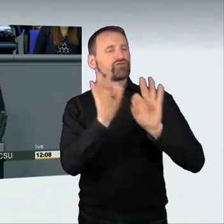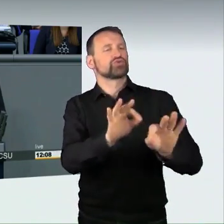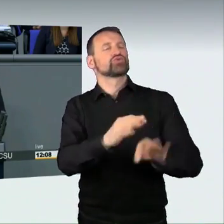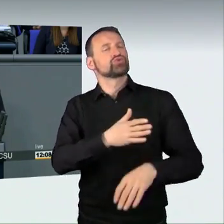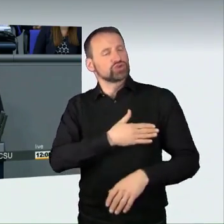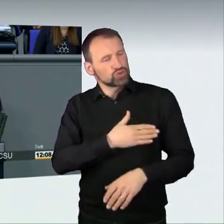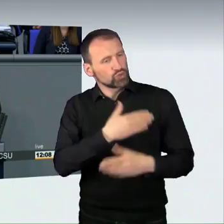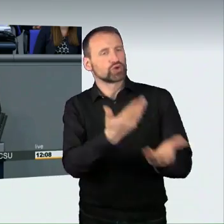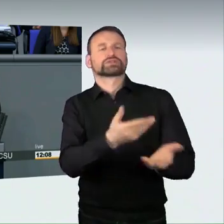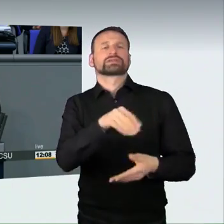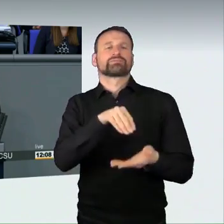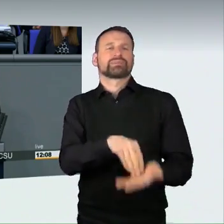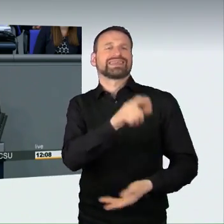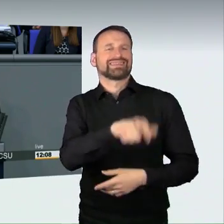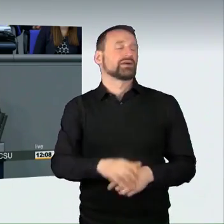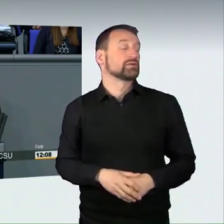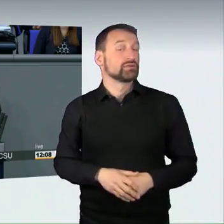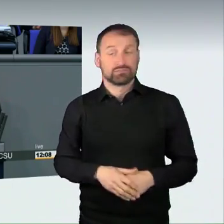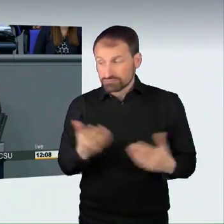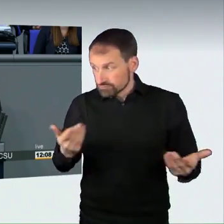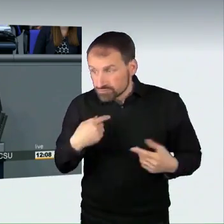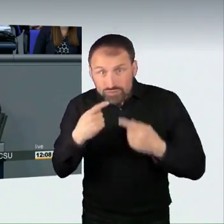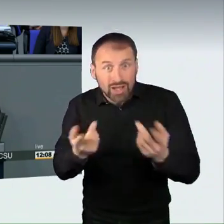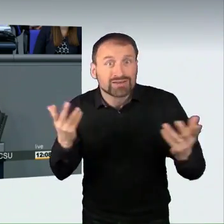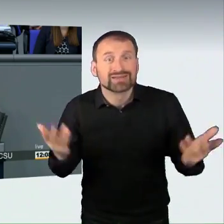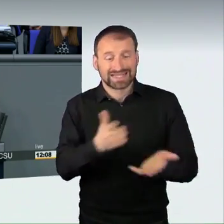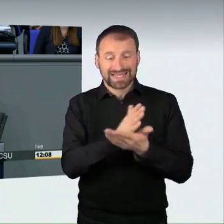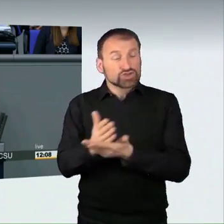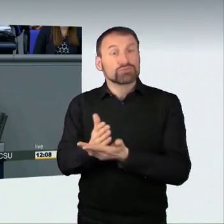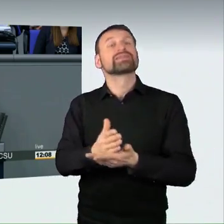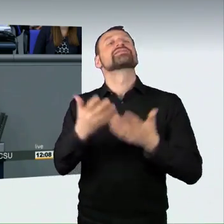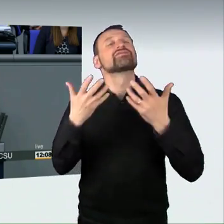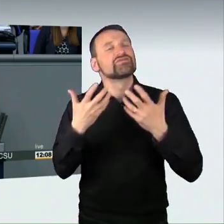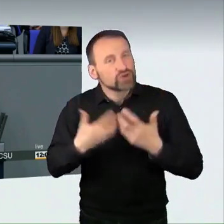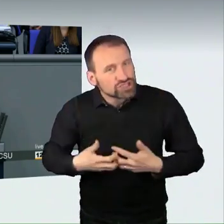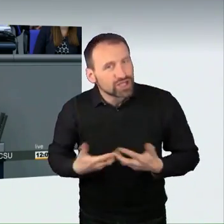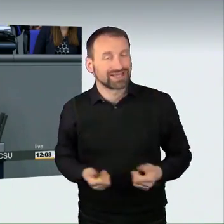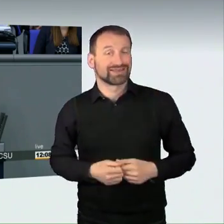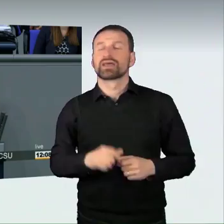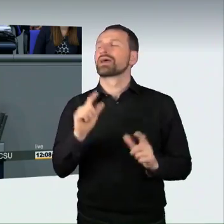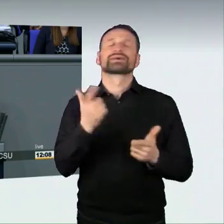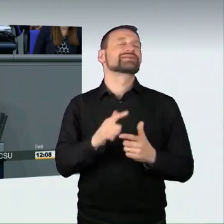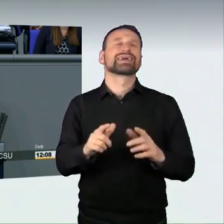Deswegen kann ich nur noch einmal festhalten: Die Mietpreisbremse ist selbstverständlich kein Allheilmittel,